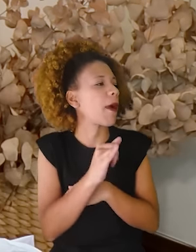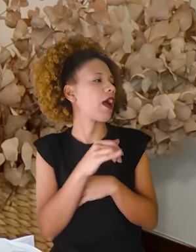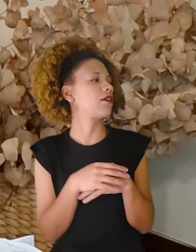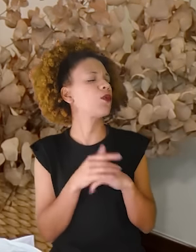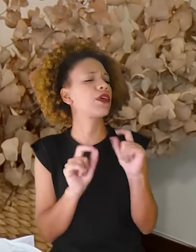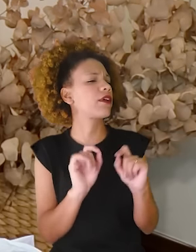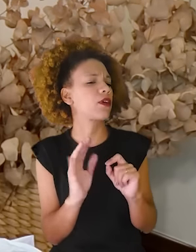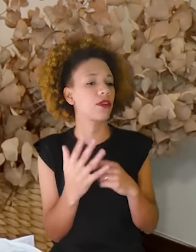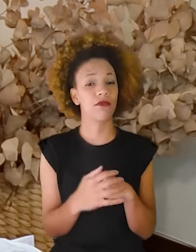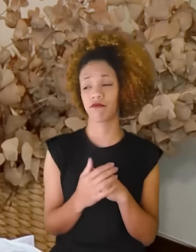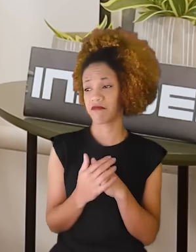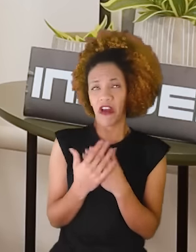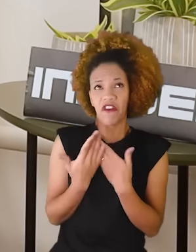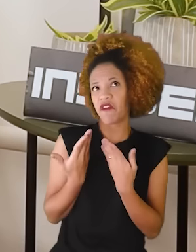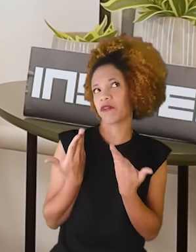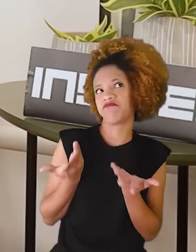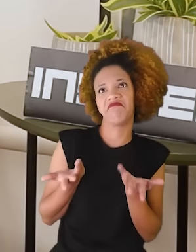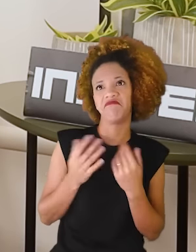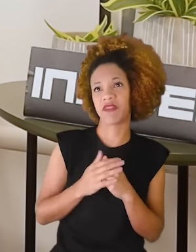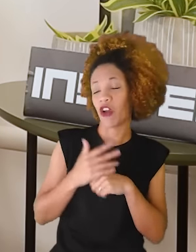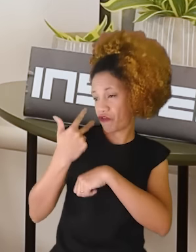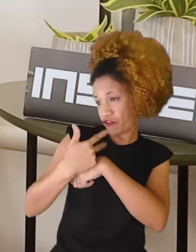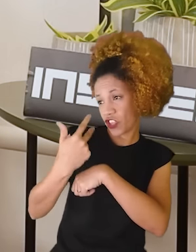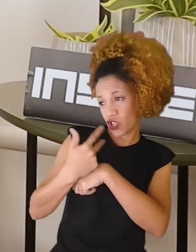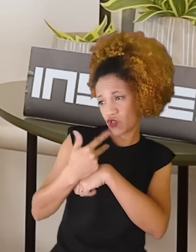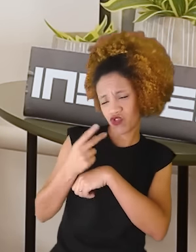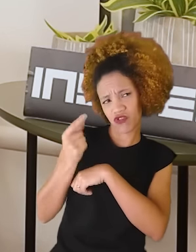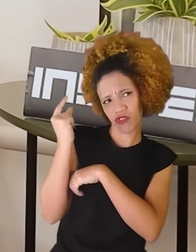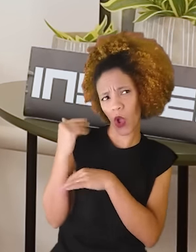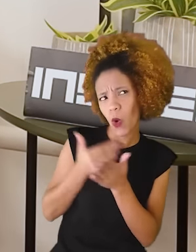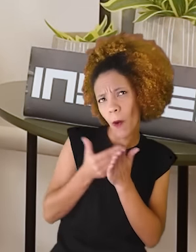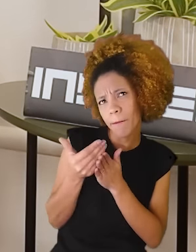que acontece por cara foi o caso do casa assim foi eu gravava vídeo já né eu comecei a gravar